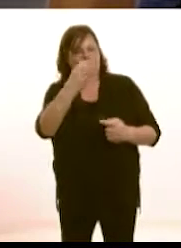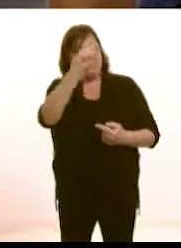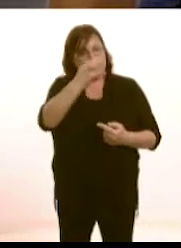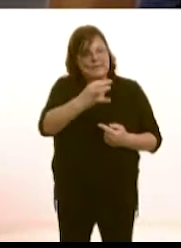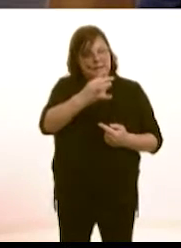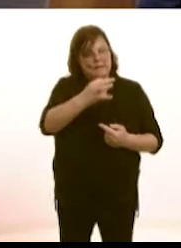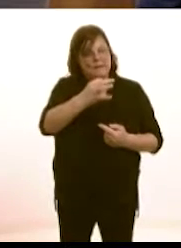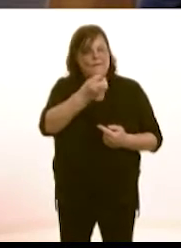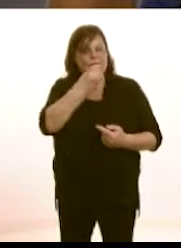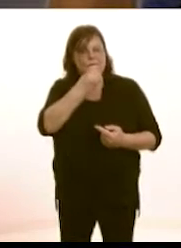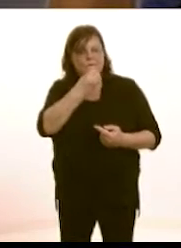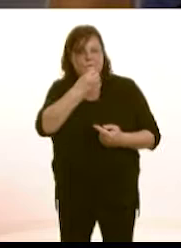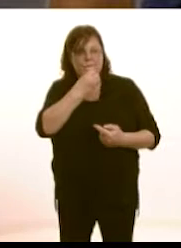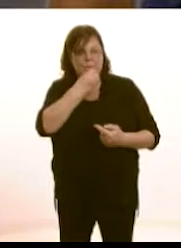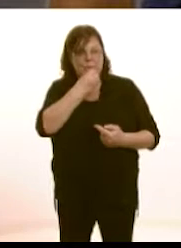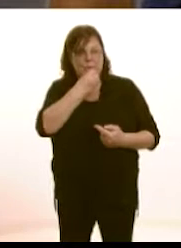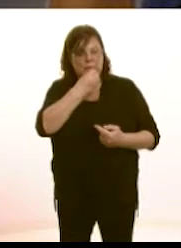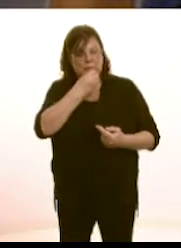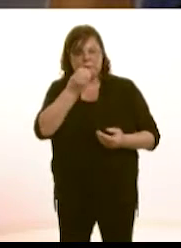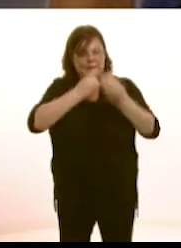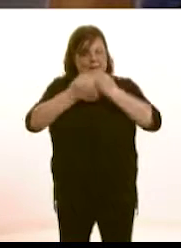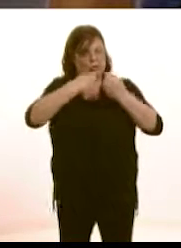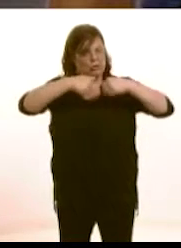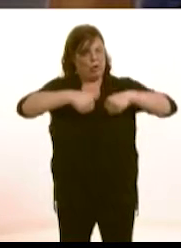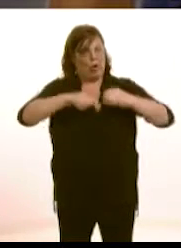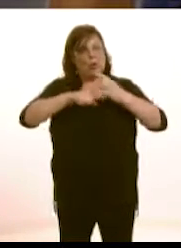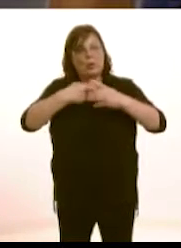Wrth ddweud hynny, wrth gwrs, rydym niín moyn sicrhau bod cynhyrchwyr yn gallu bod